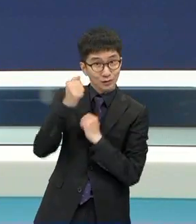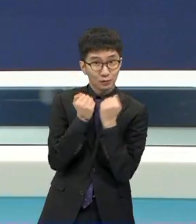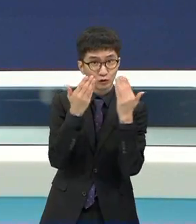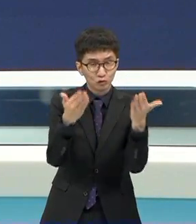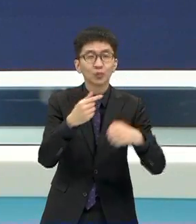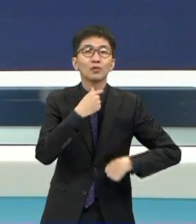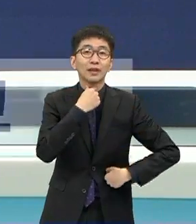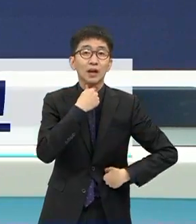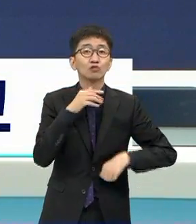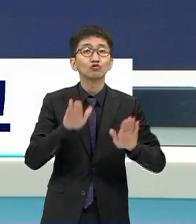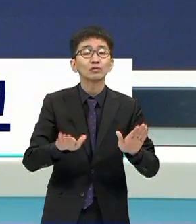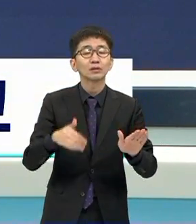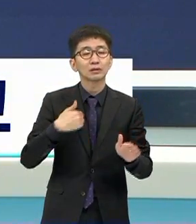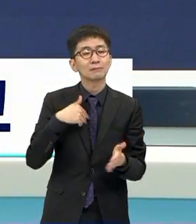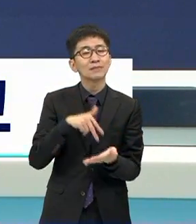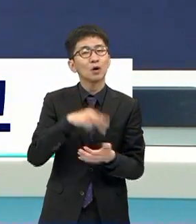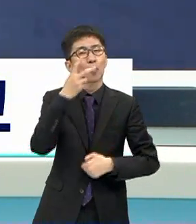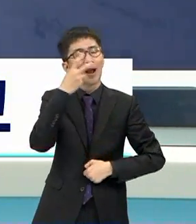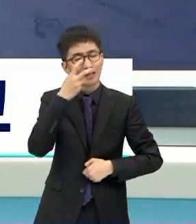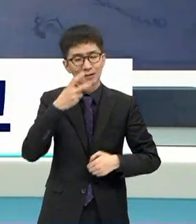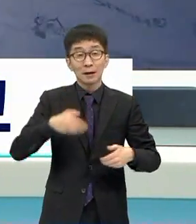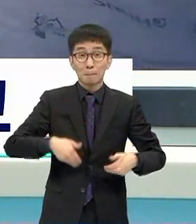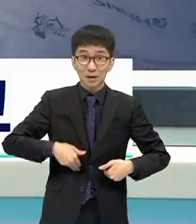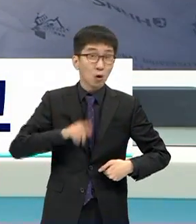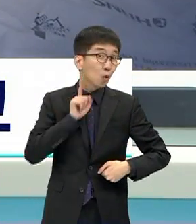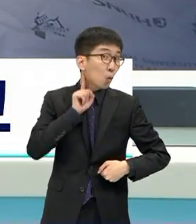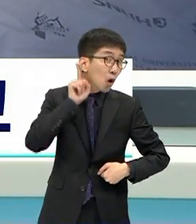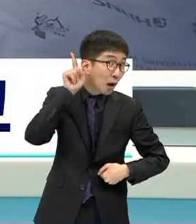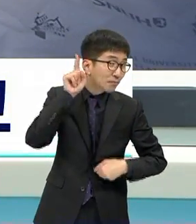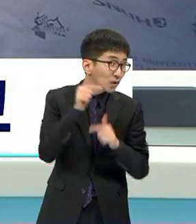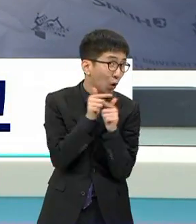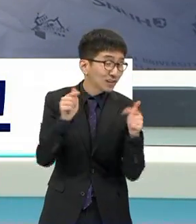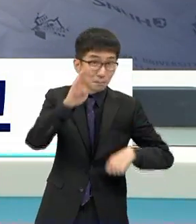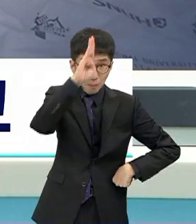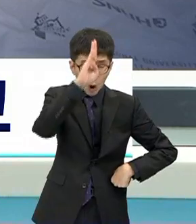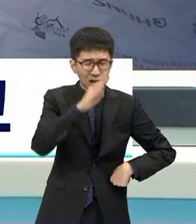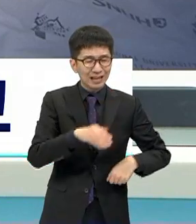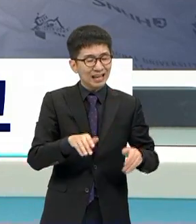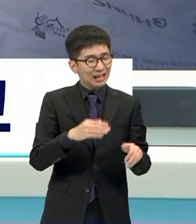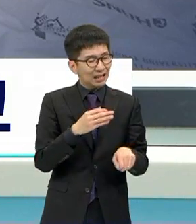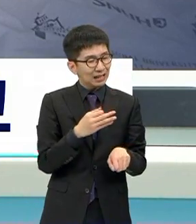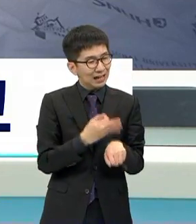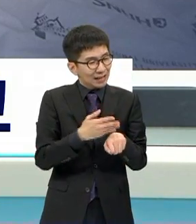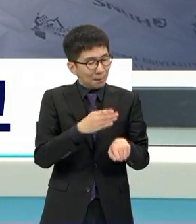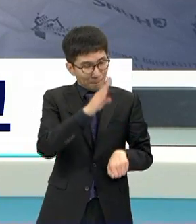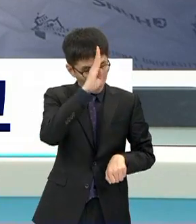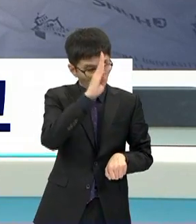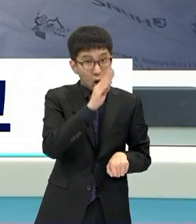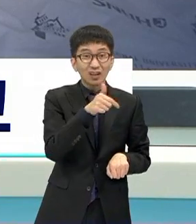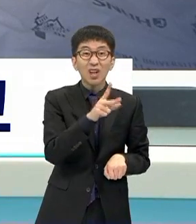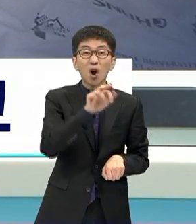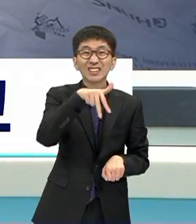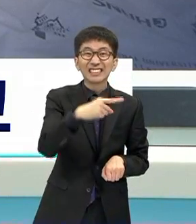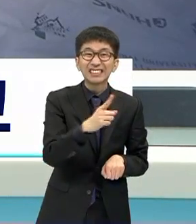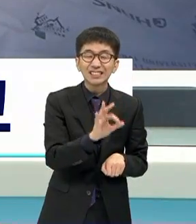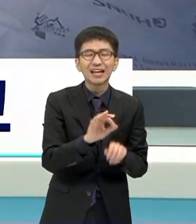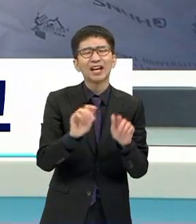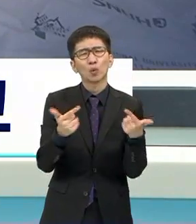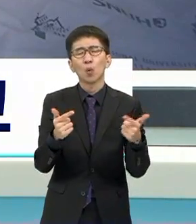꾸준한 관리가 필요한 고혈압 같은 만성질환을 가벼운 병이라는 뜻의 경증 대신에 비중증 질환으로 부르겠다는 점